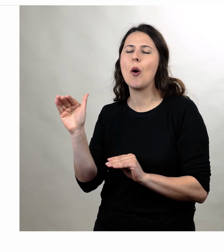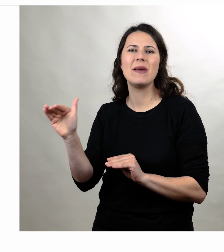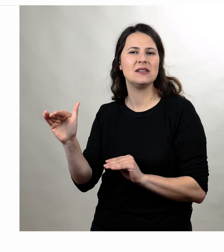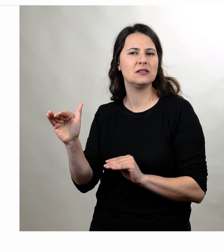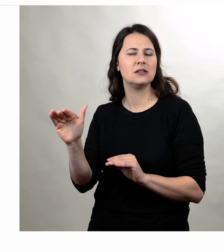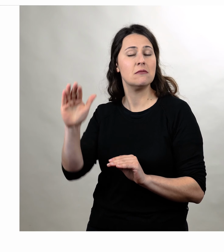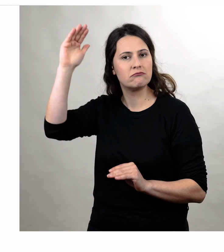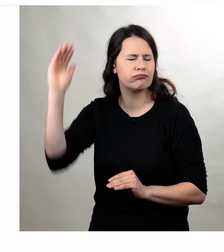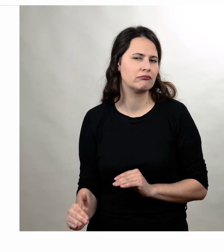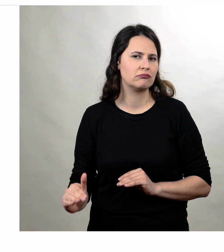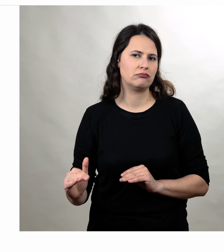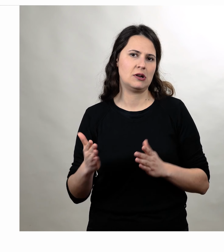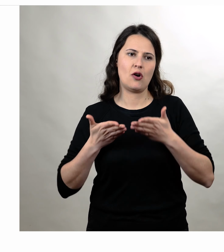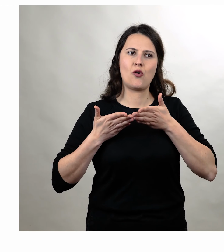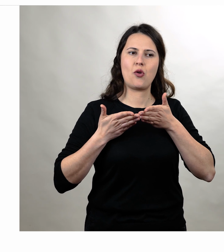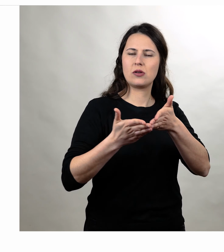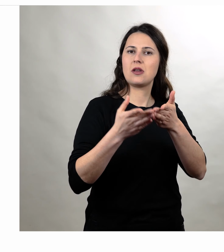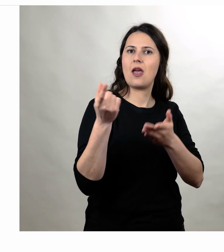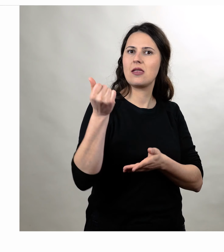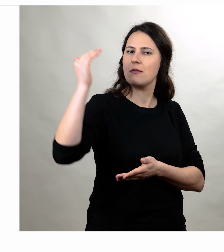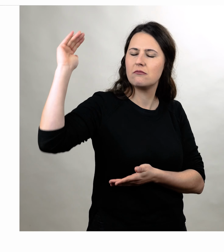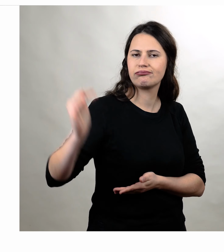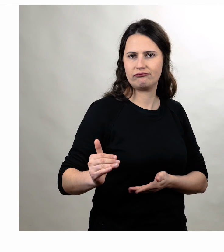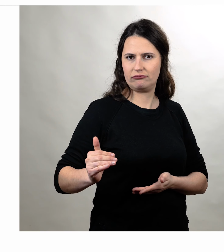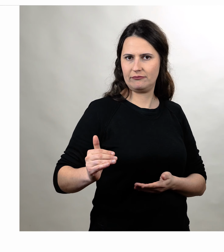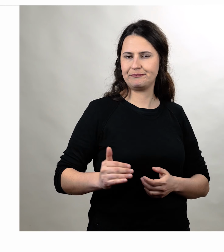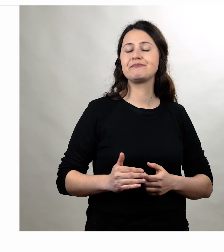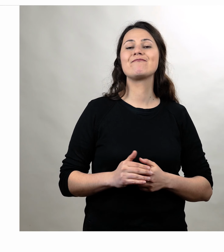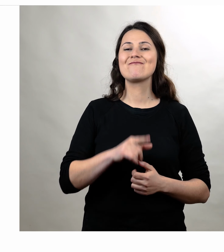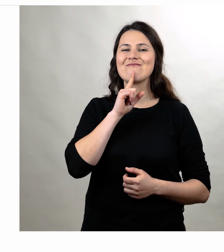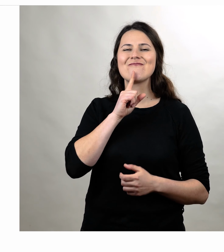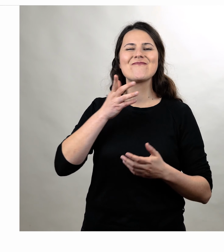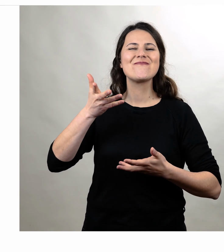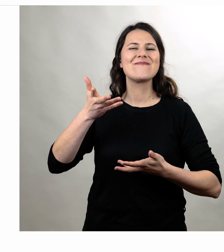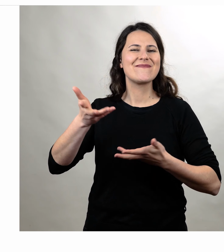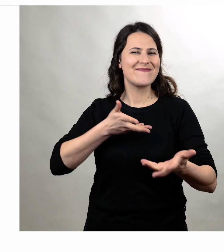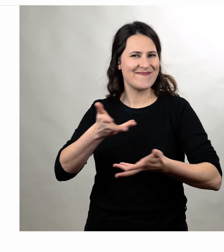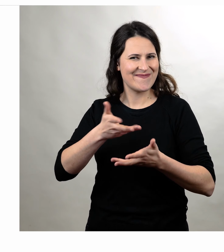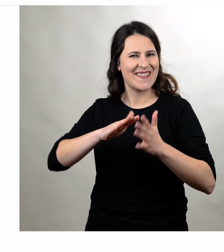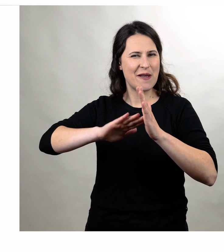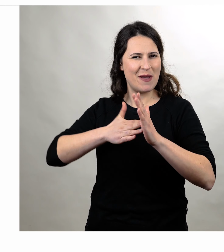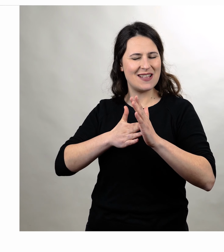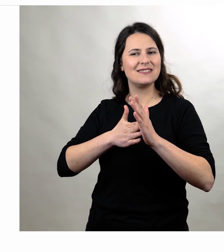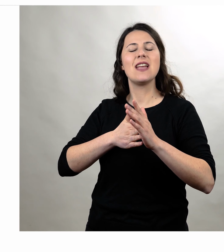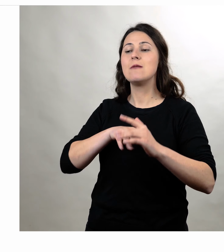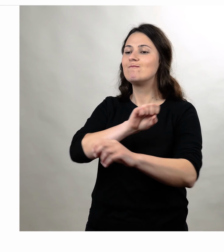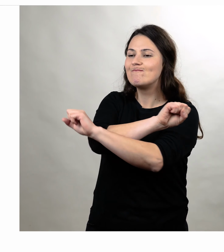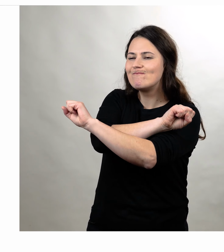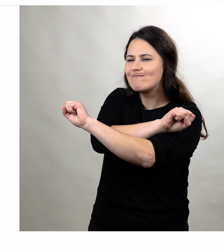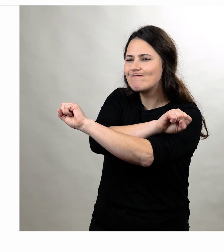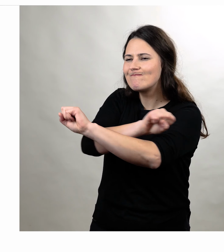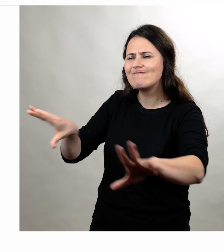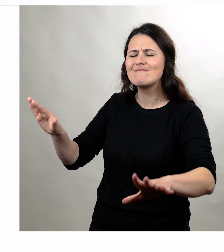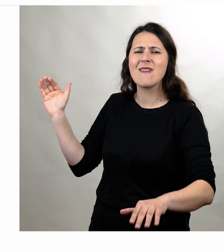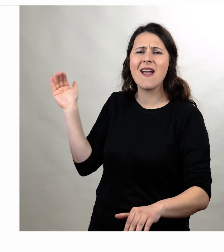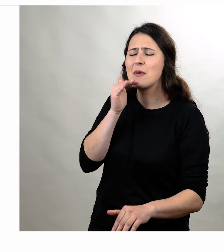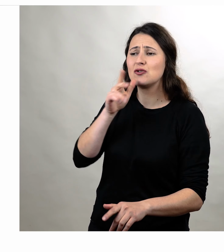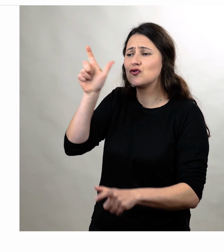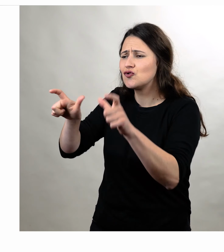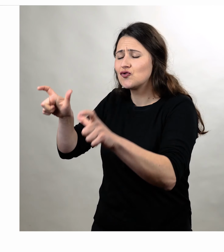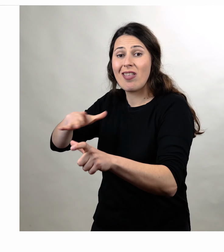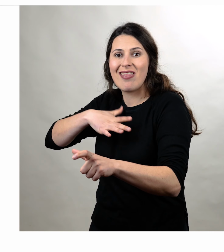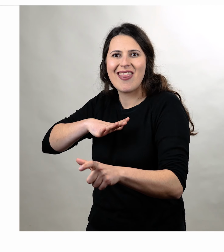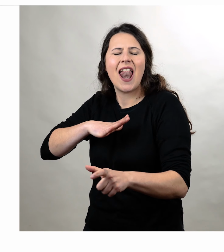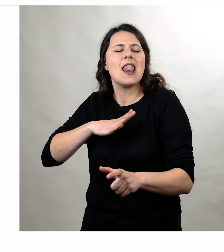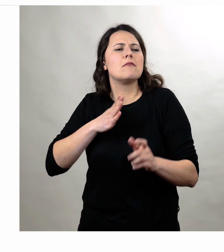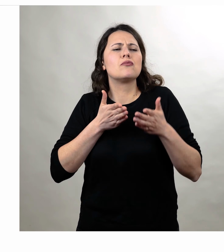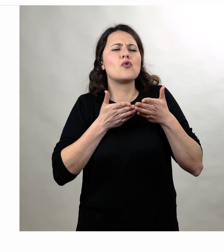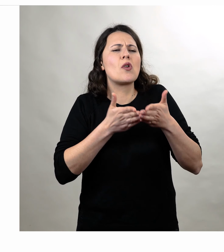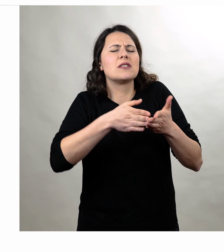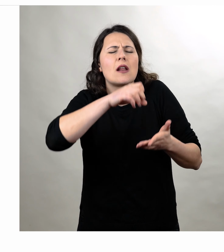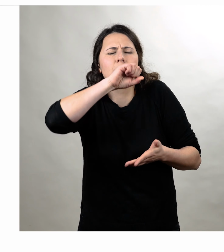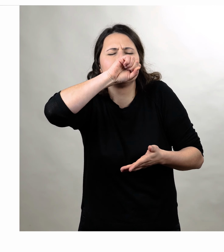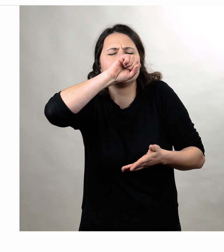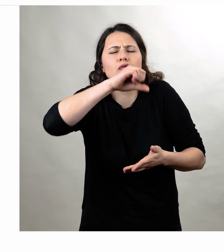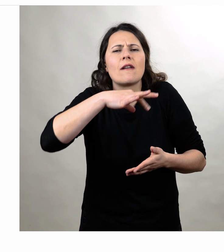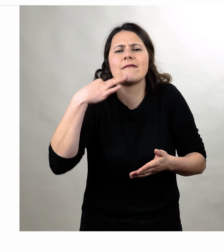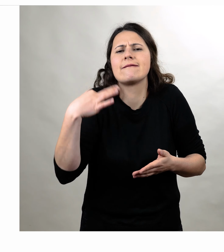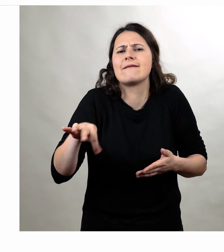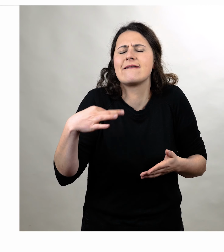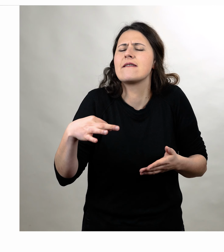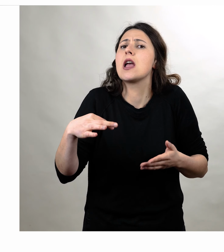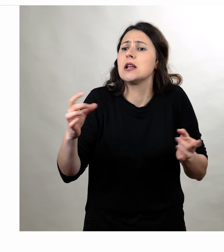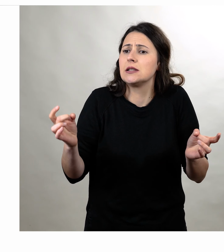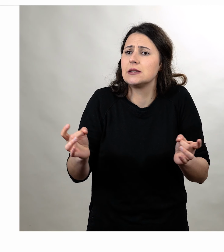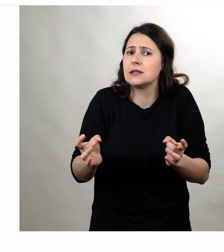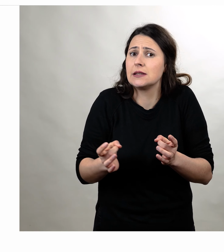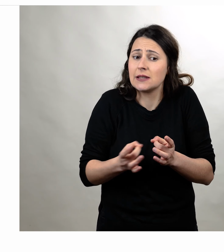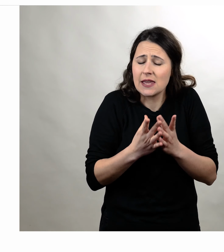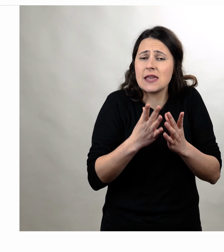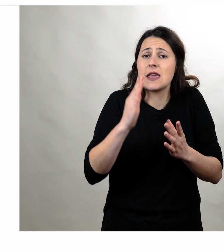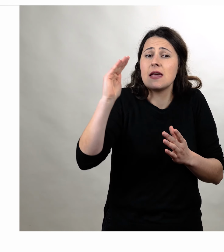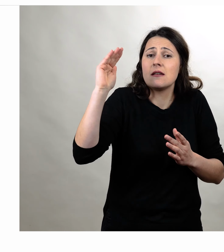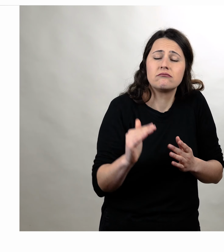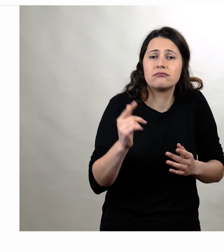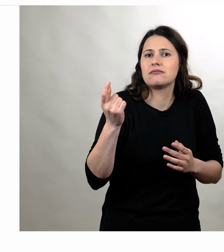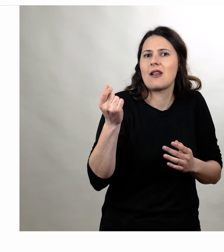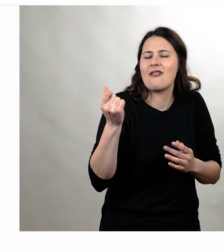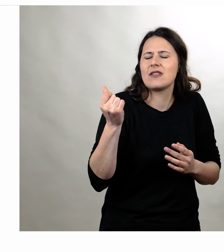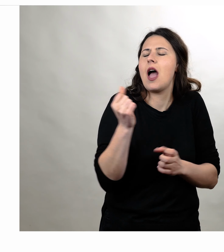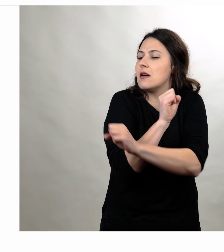Η υπηρεσία αυτή ειδοποιεί όλους τους λάτρεις κρουαζιέρας, για μειώσεις στις τιμές των δρομολογίων .